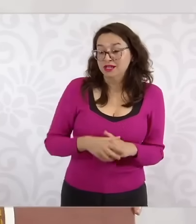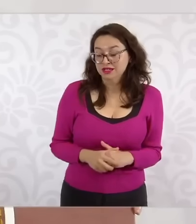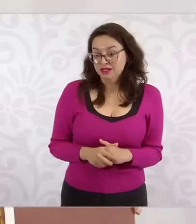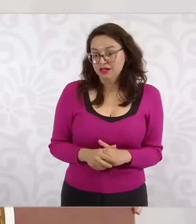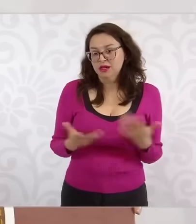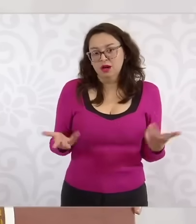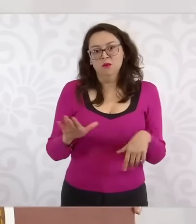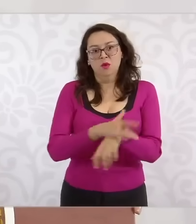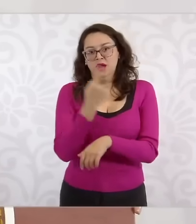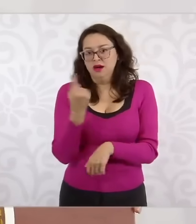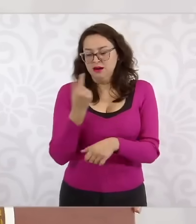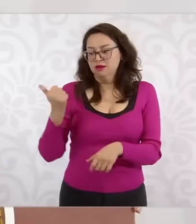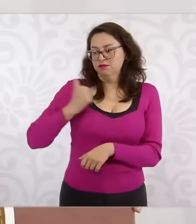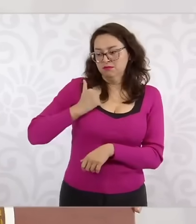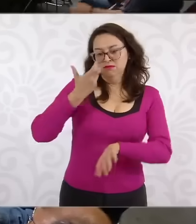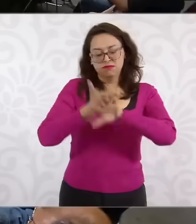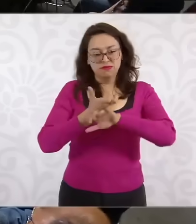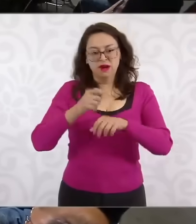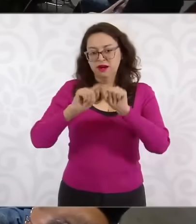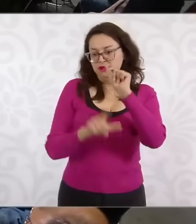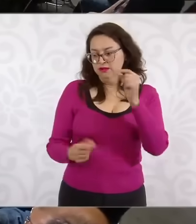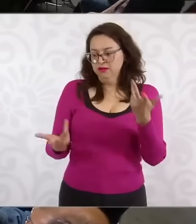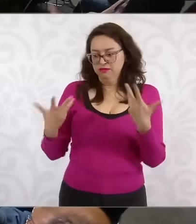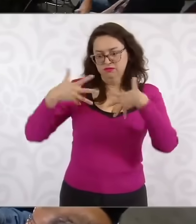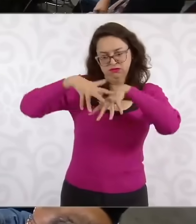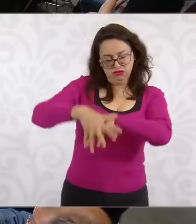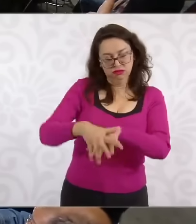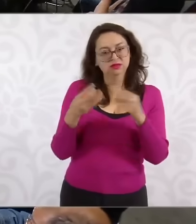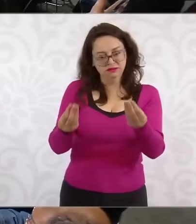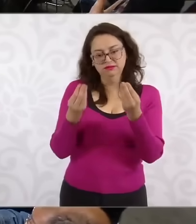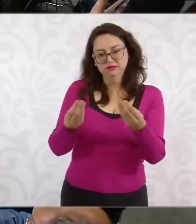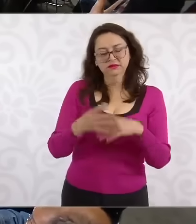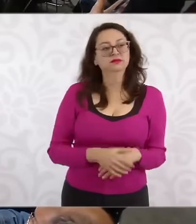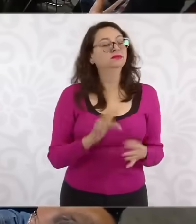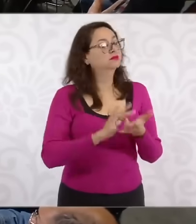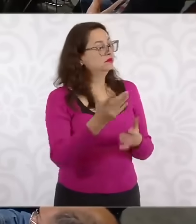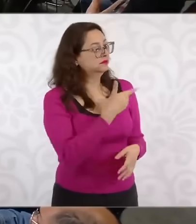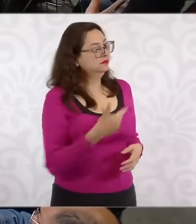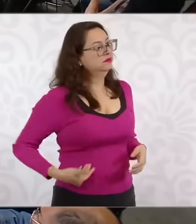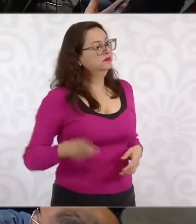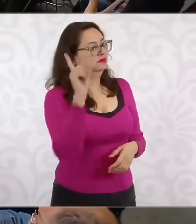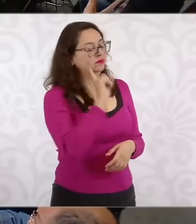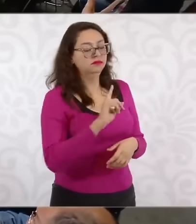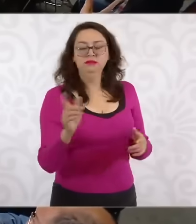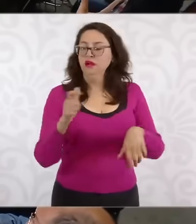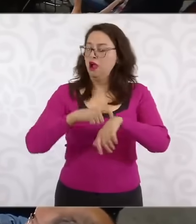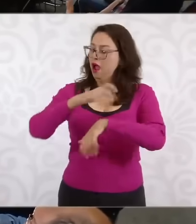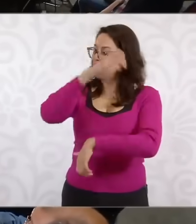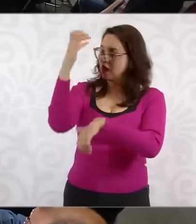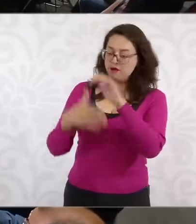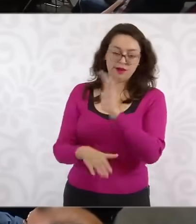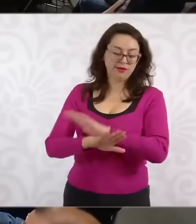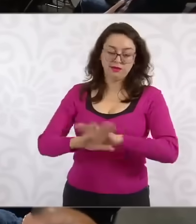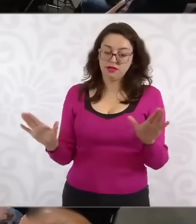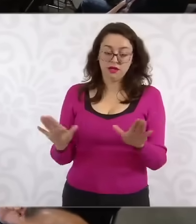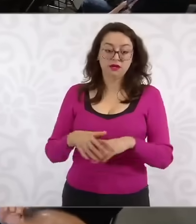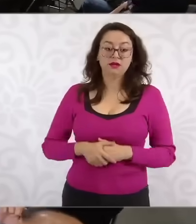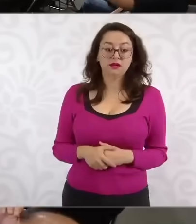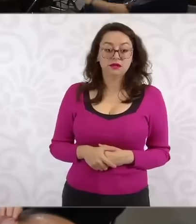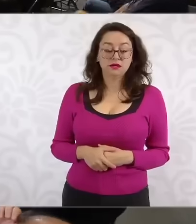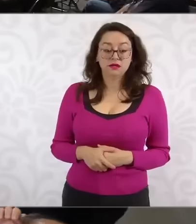Unidos y México. Muchas gracias, presidente. Bueno, cerramos. Nos quedamos hoy aquí.